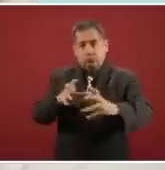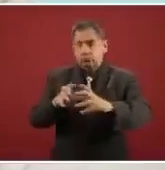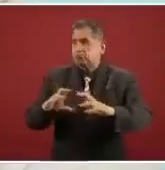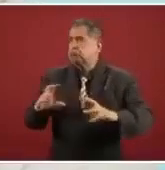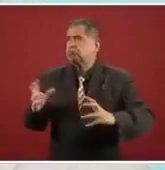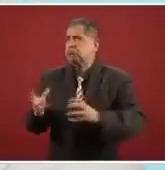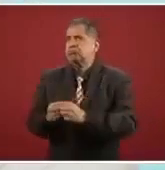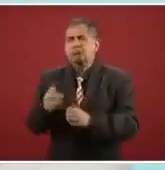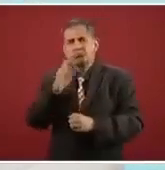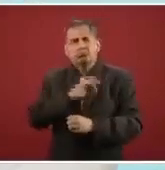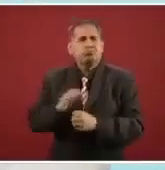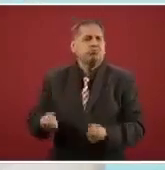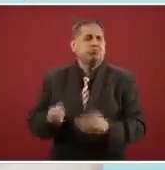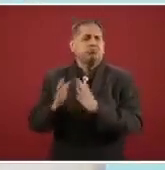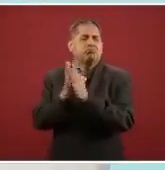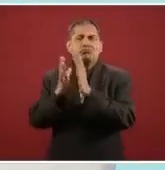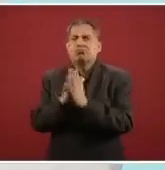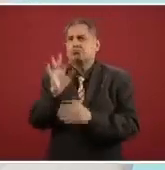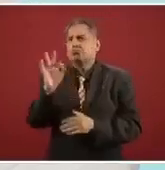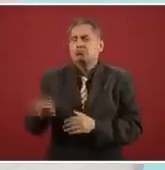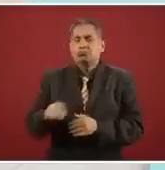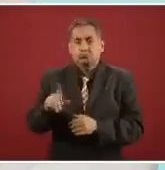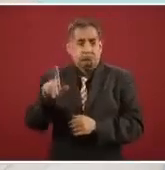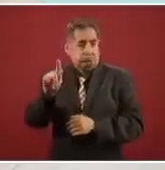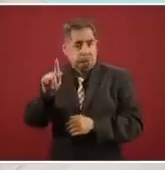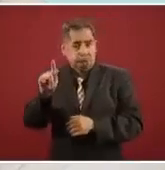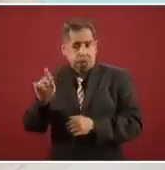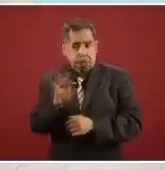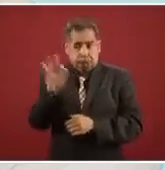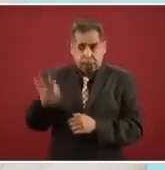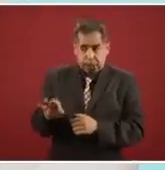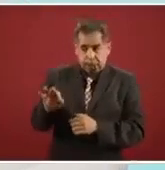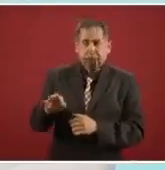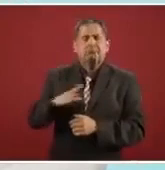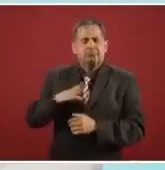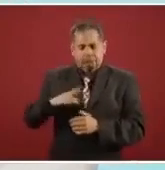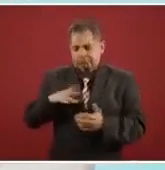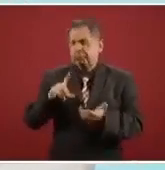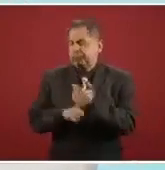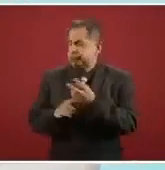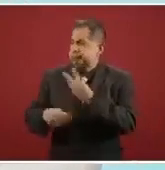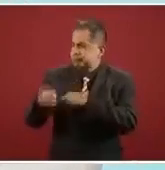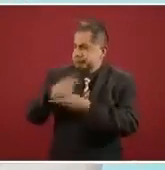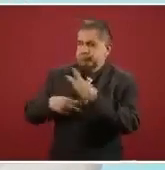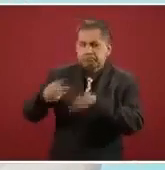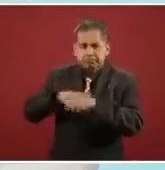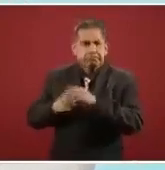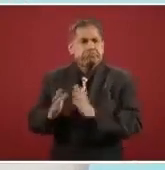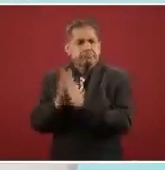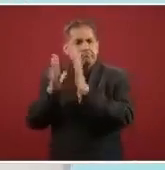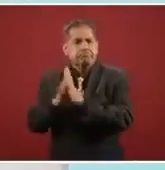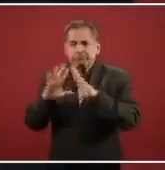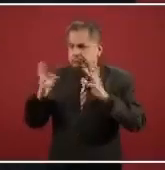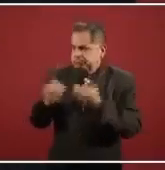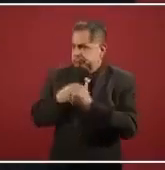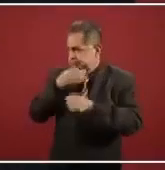de una participación del 70 por ciento del total de las comunidades convocadas.